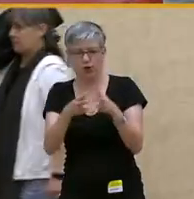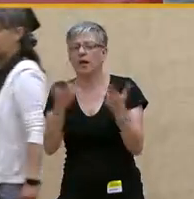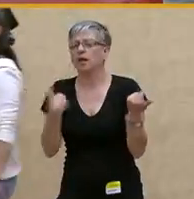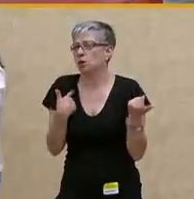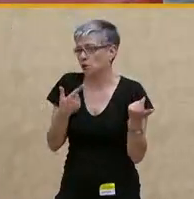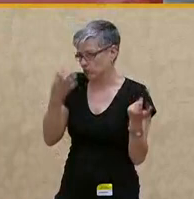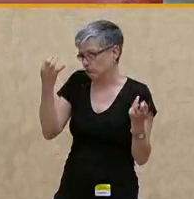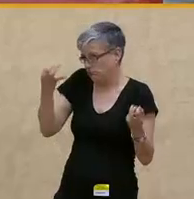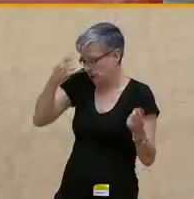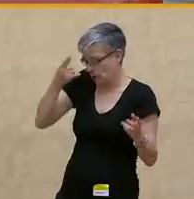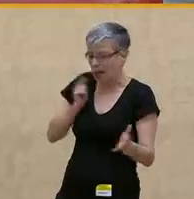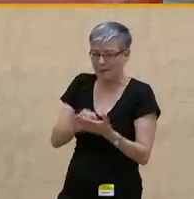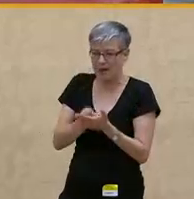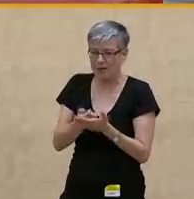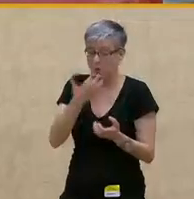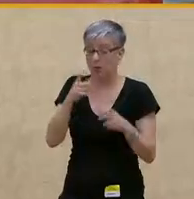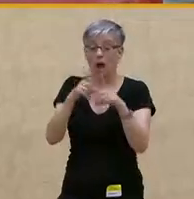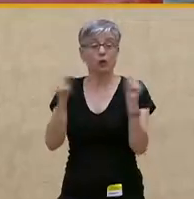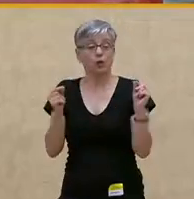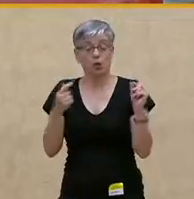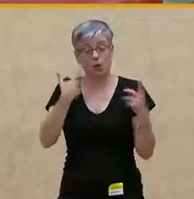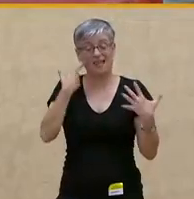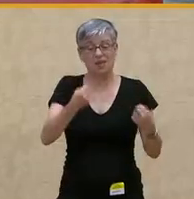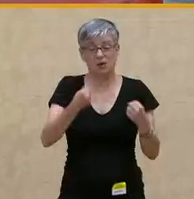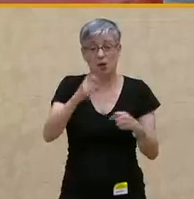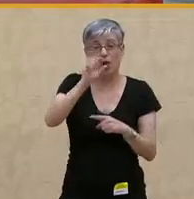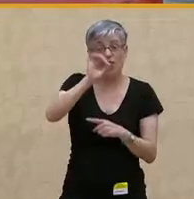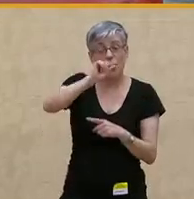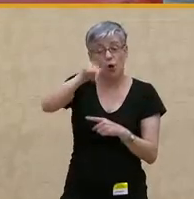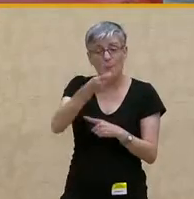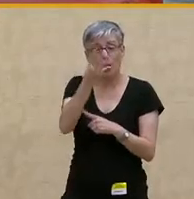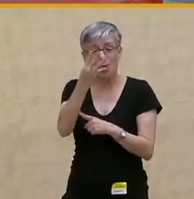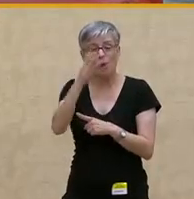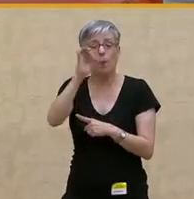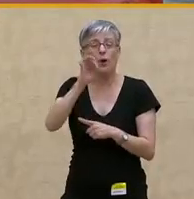yo vengo de un sitio, de Asturias, que tiene un 0,4% de presupuesto en sanidad.